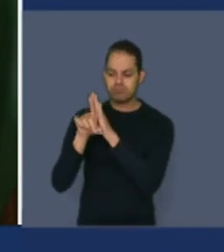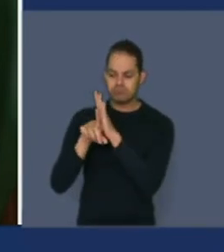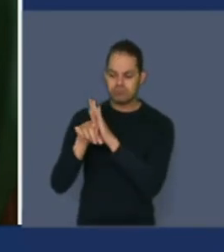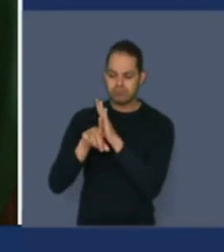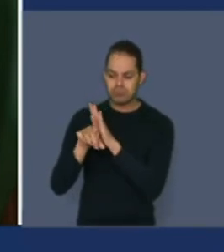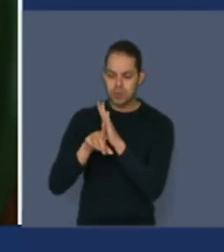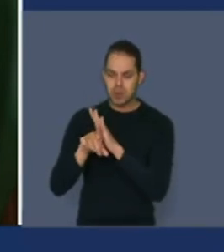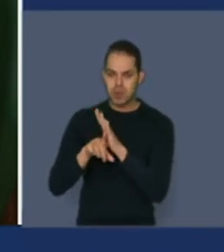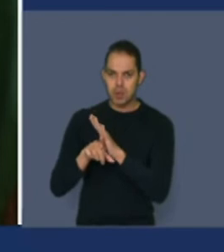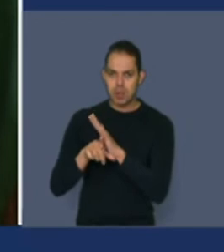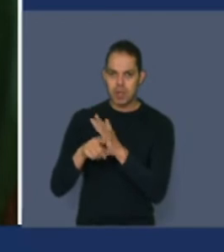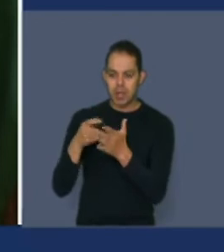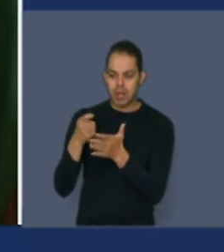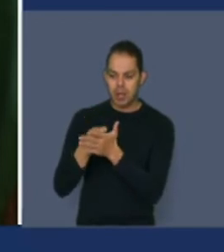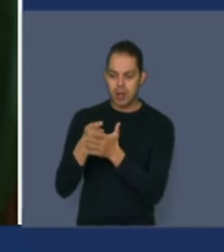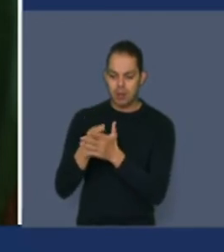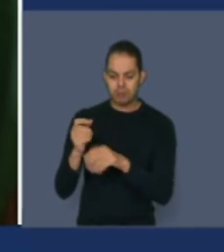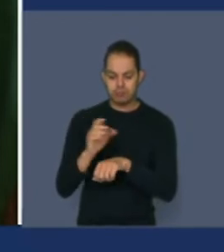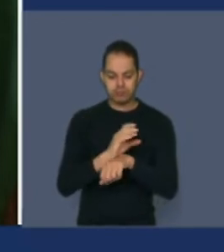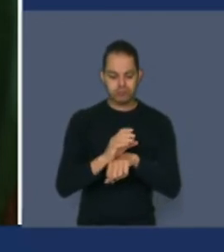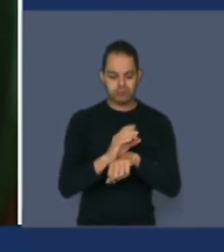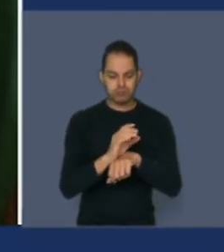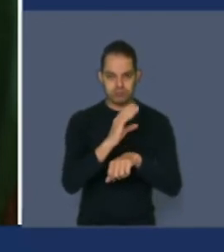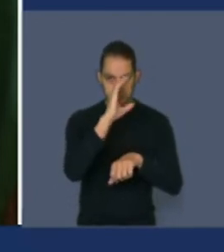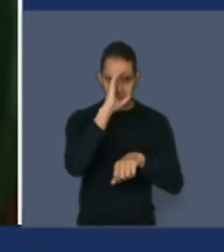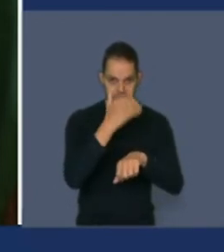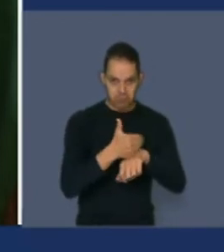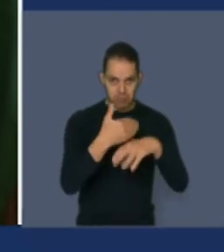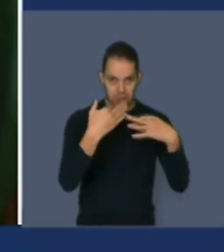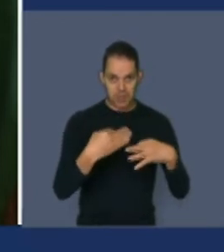REPÚBLICA NÃO CUMPRIU COM A CONSTITUIÇÃO FEDERAL, QUE É QUE TODOS OS BRASILEIROS